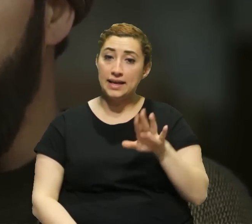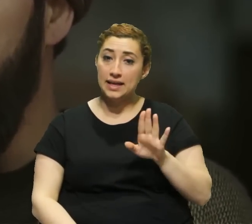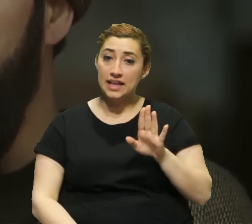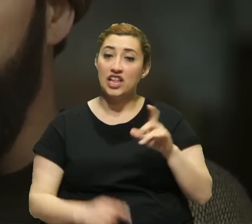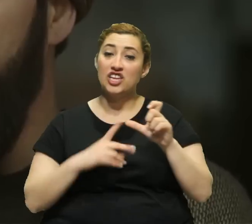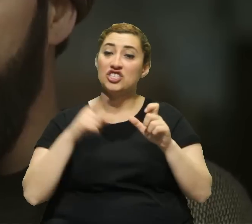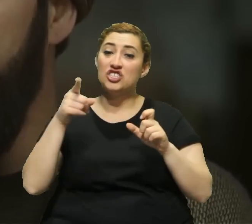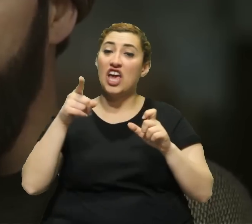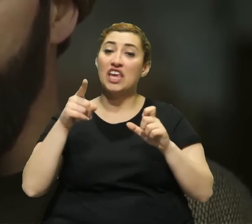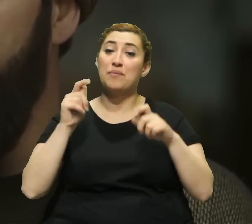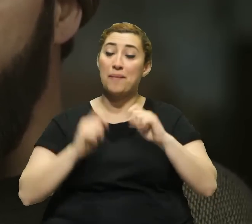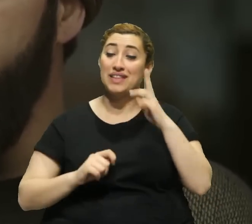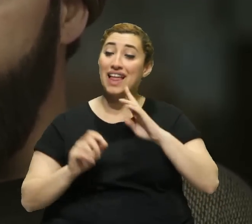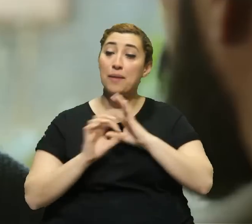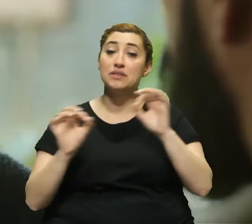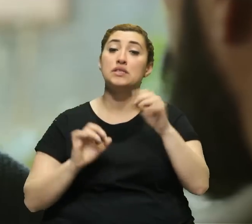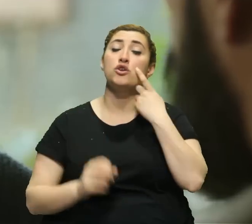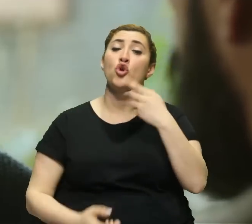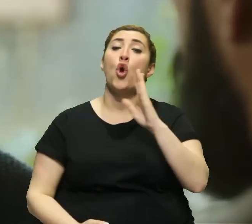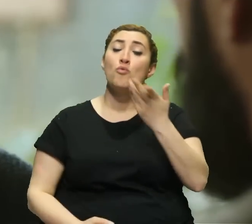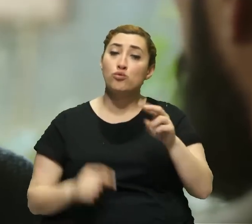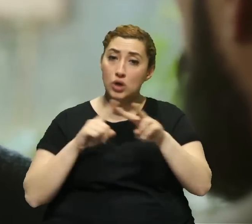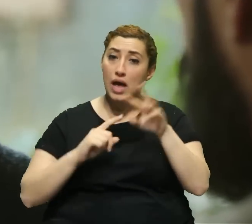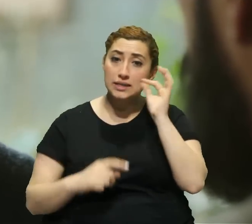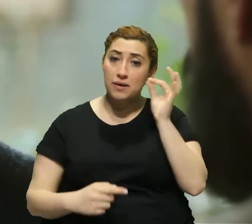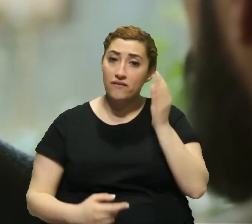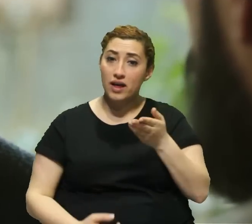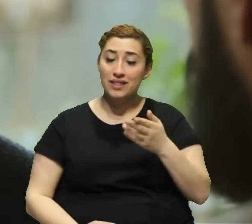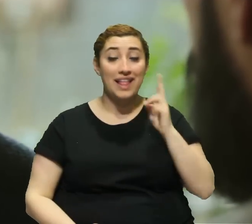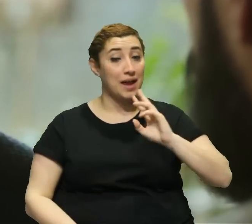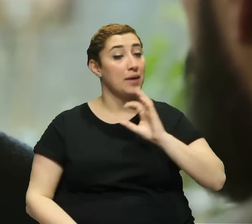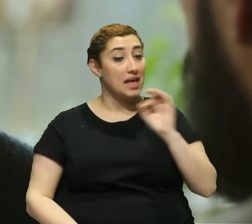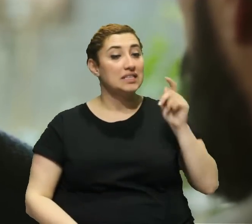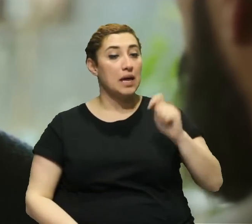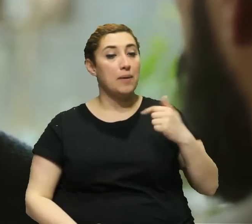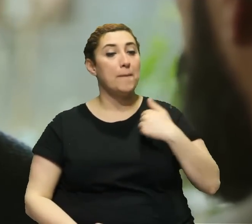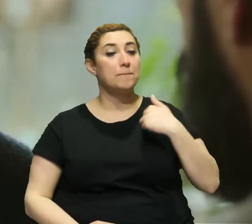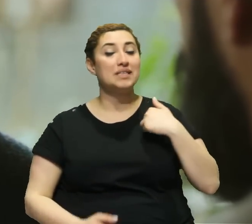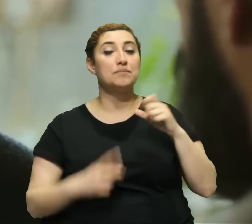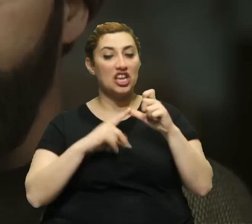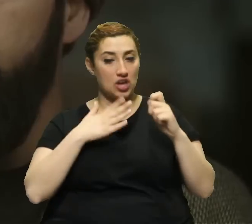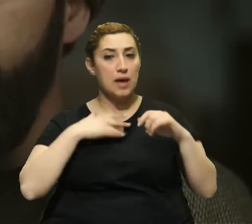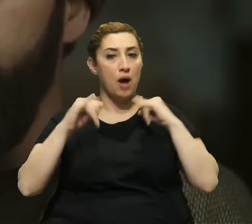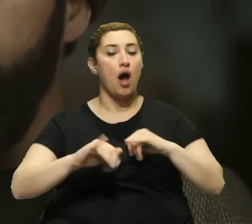...Şeyh'ime ettiği edepsizliği görmez misin Kasım Efendi? Edepsizlik edilen bizim de Şeyh'imizdir pirdaş.